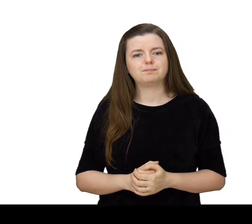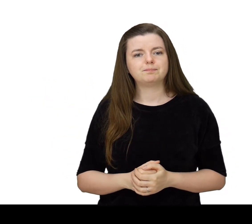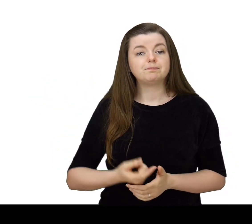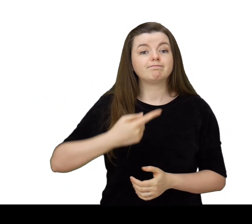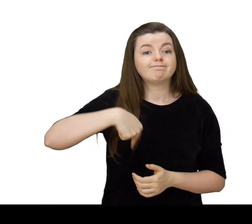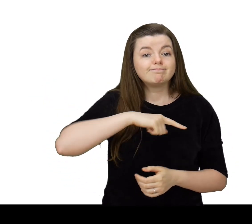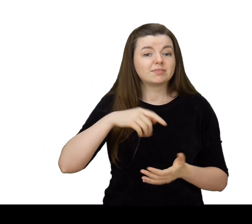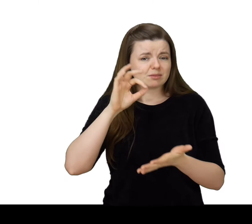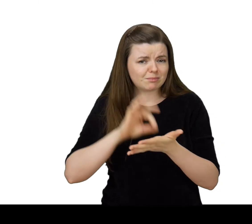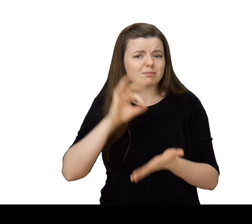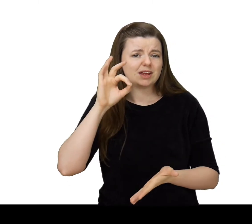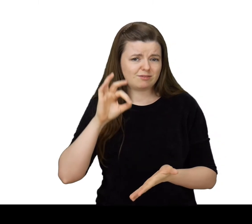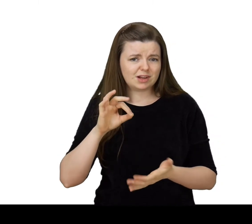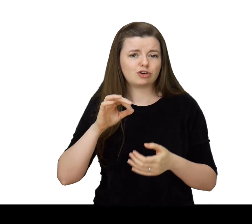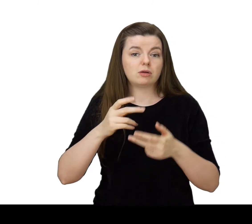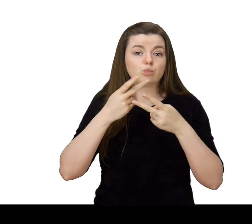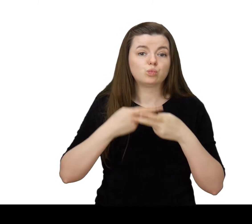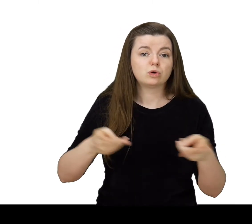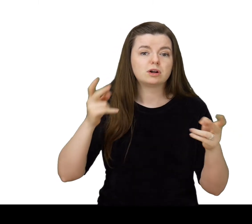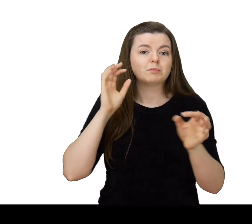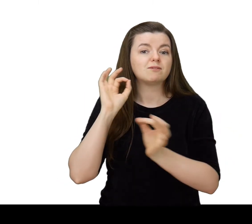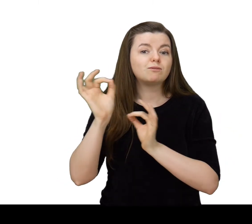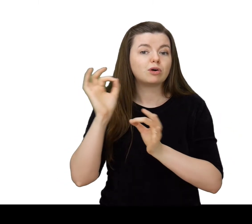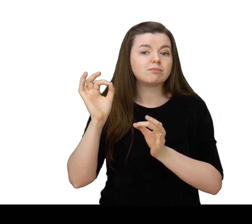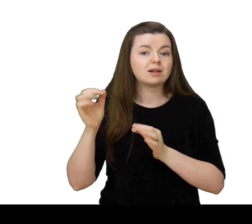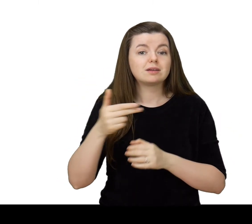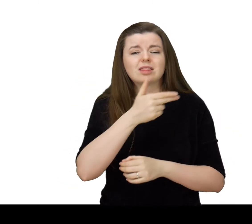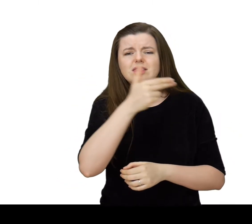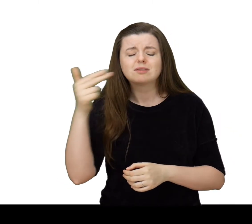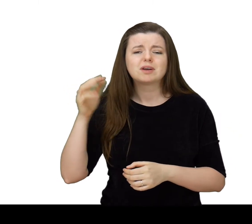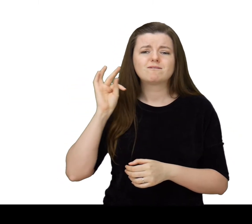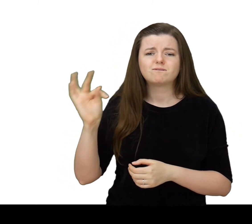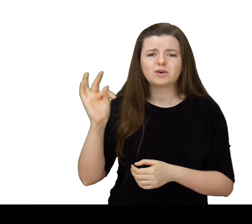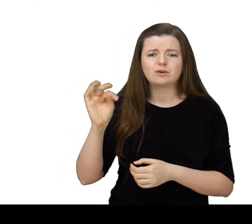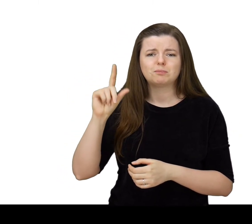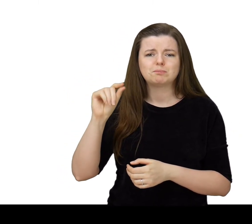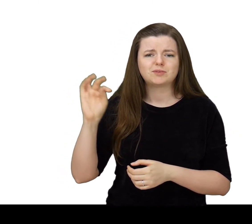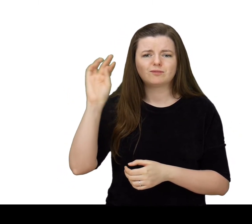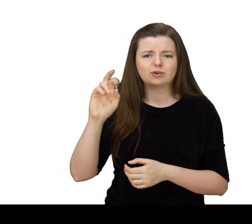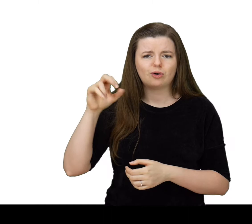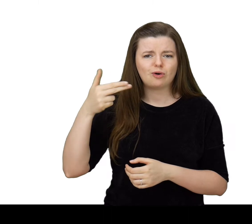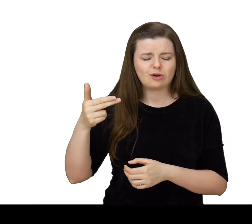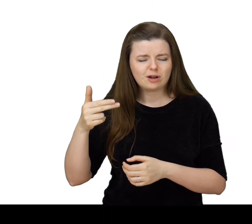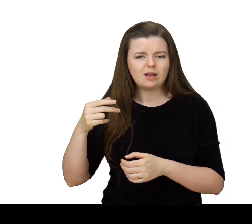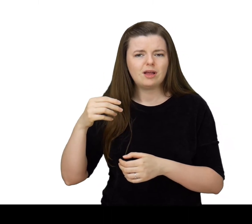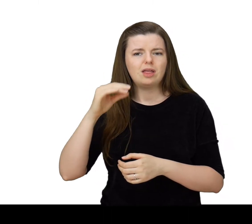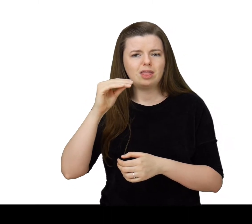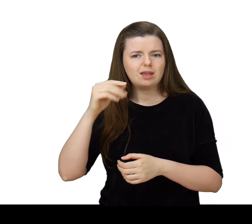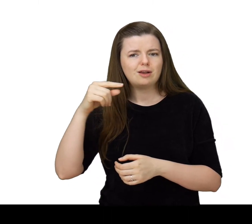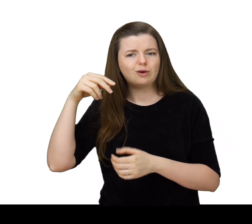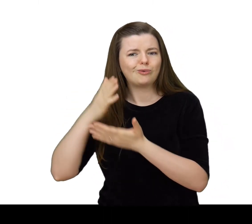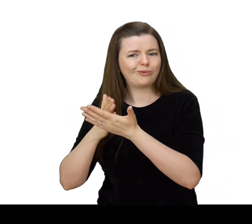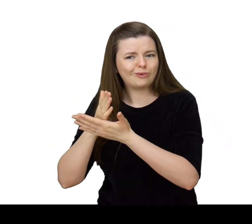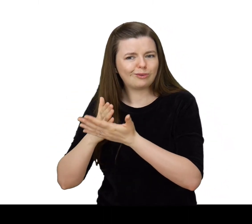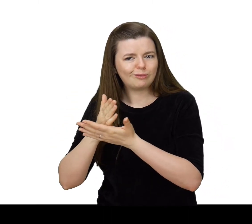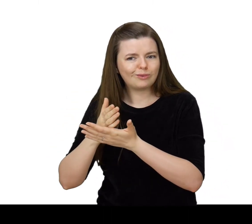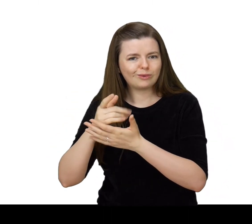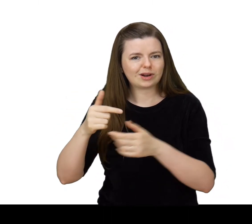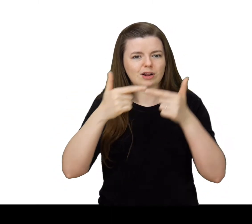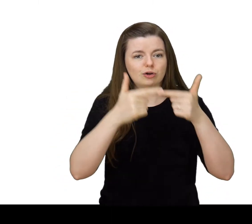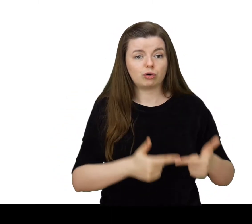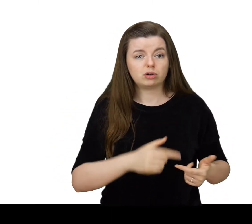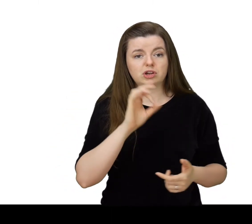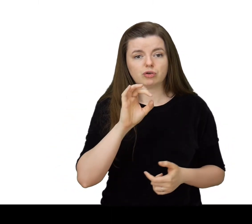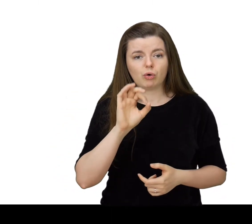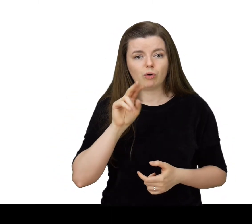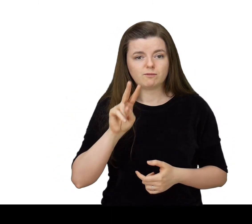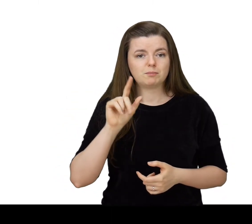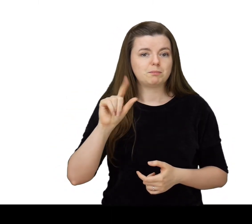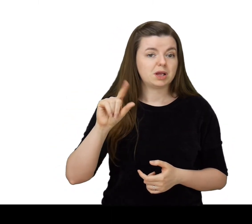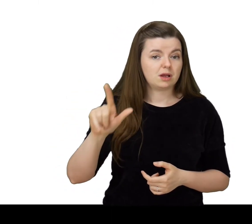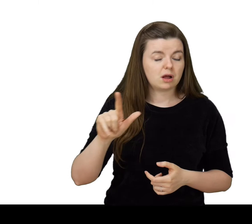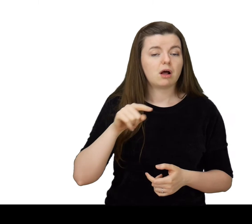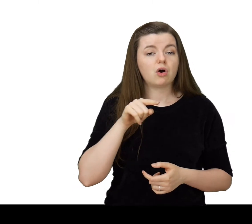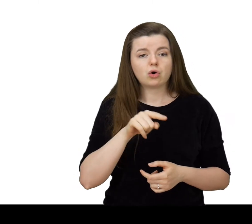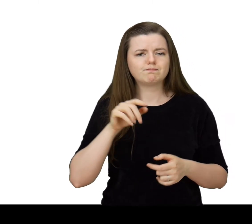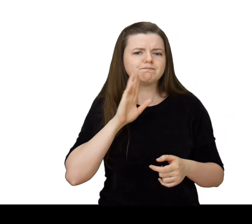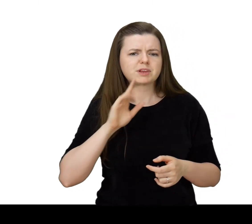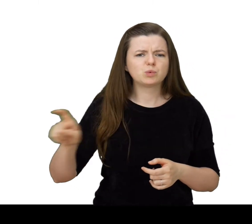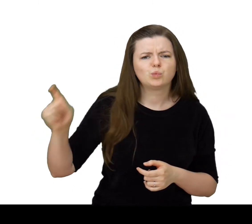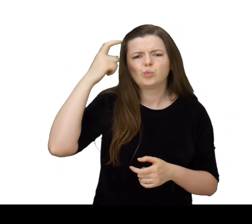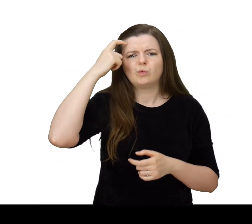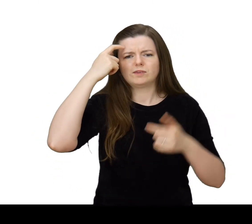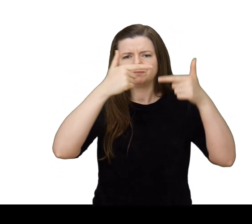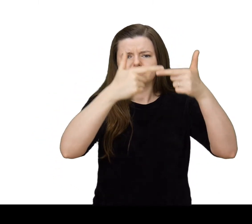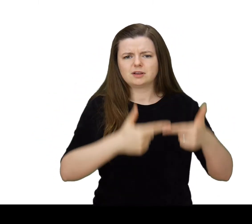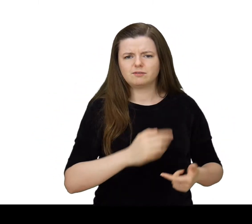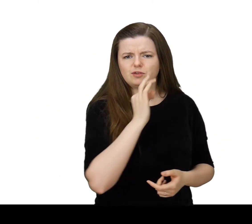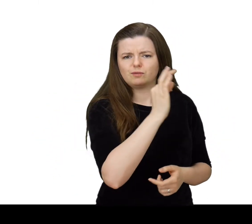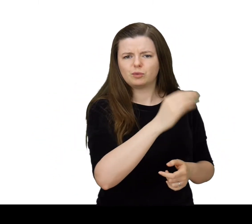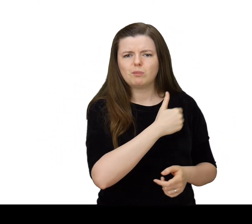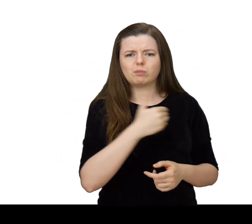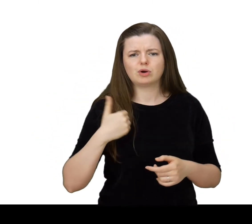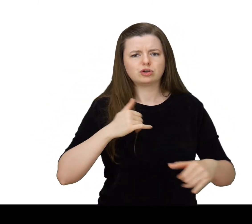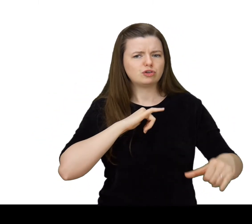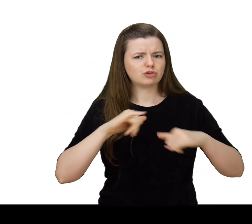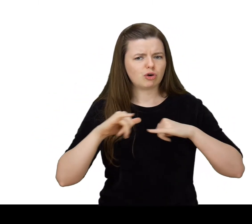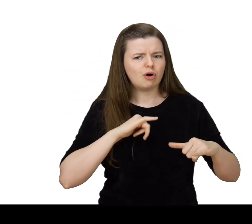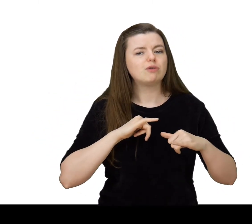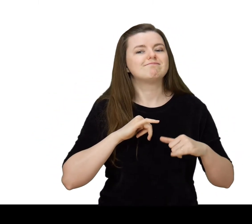Jesteśmy przekonani, że udostępnienie informacji na temat oferowanych przez PFRON e-usług na witrynie GOV.PL, która jest głównym serwisem polskiego rządu,